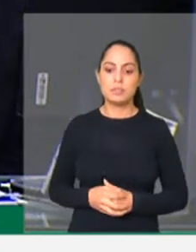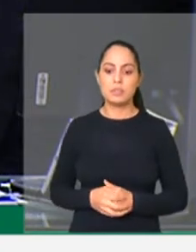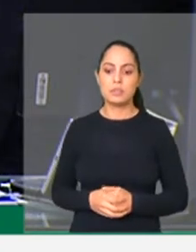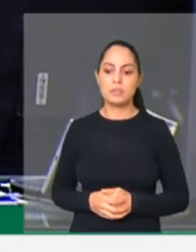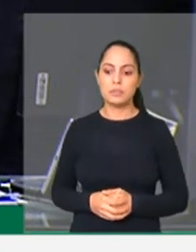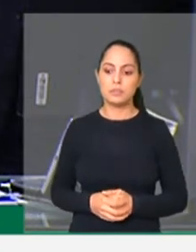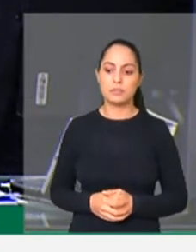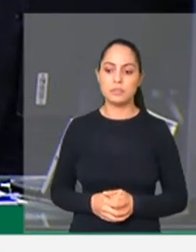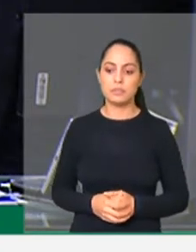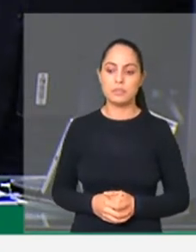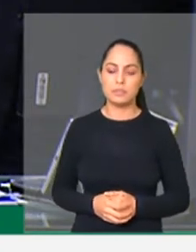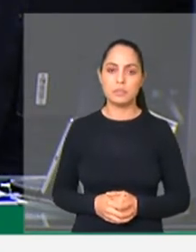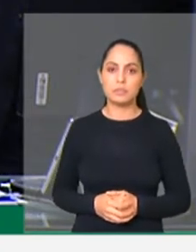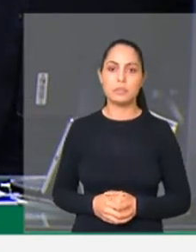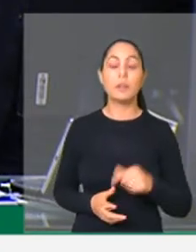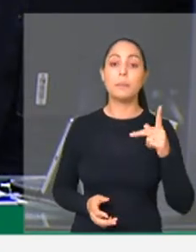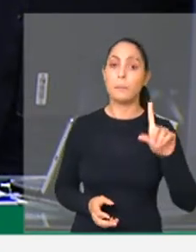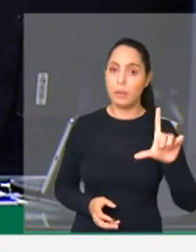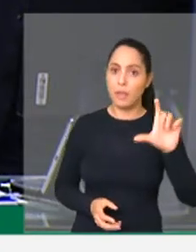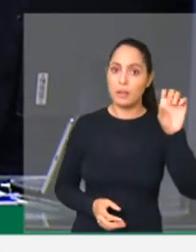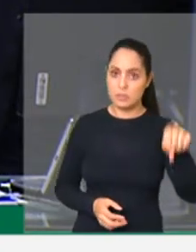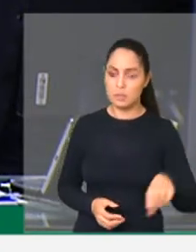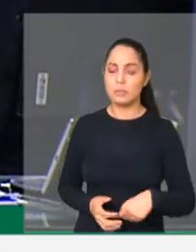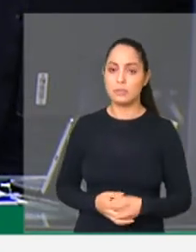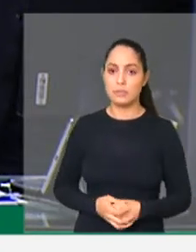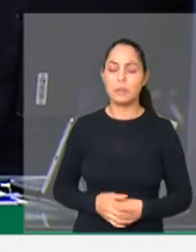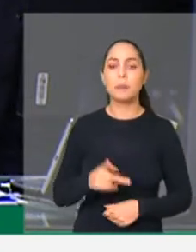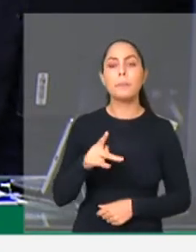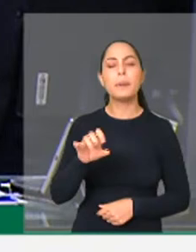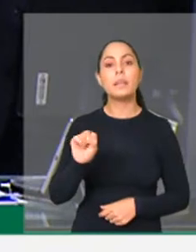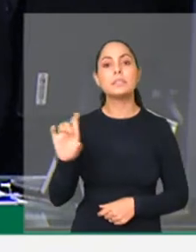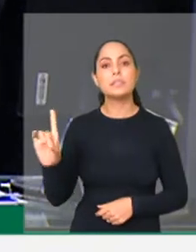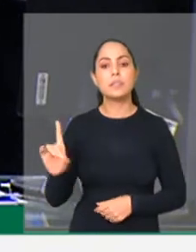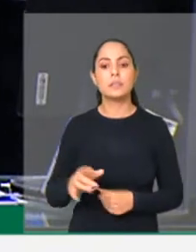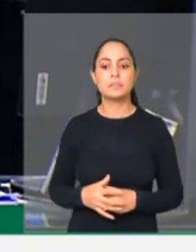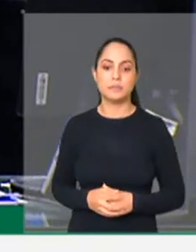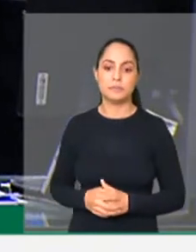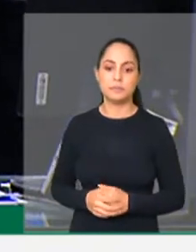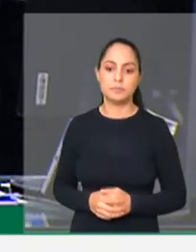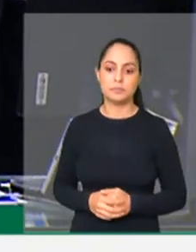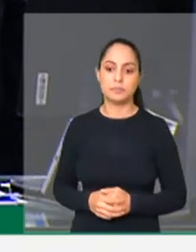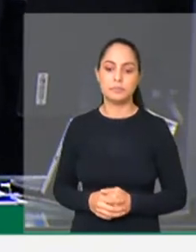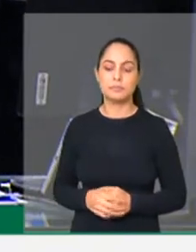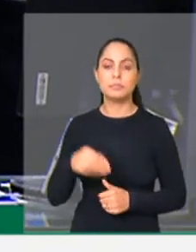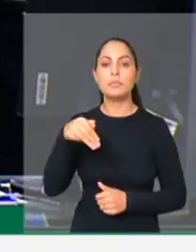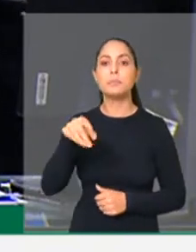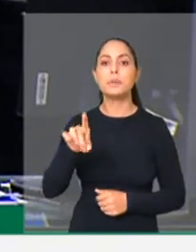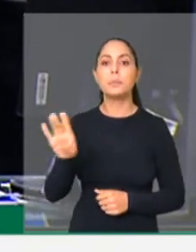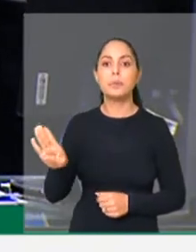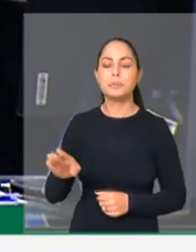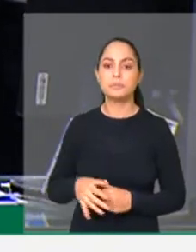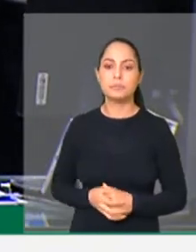[PRESIDENTE]: PSDB? -- [DEPUTADO]: MDB É SIM, SENHOR PRESIDENTE. -- [DEPUTADO]: REPUBLICANOS É SIM, SENHOR PRESIDENTE. REPUBLICANOS SIM. [PRESIDENTE]: